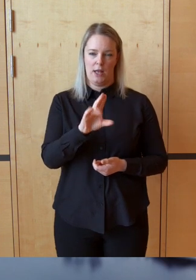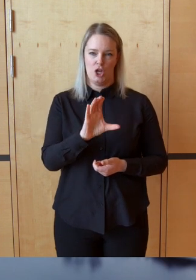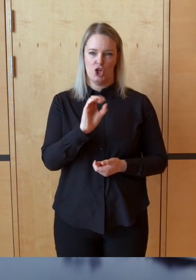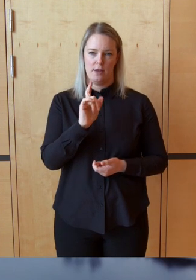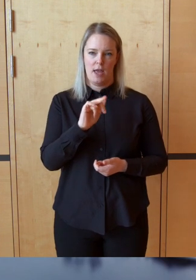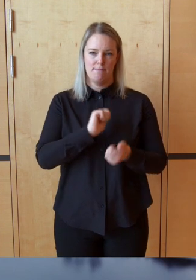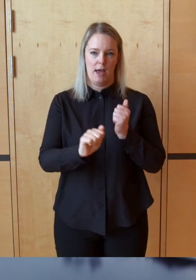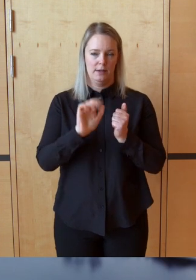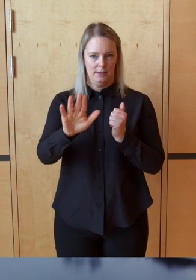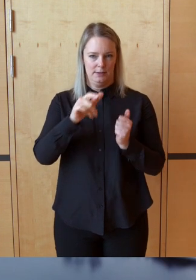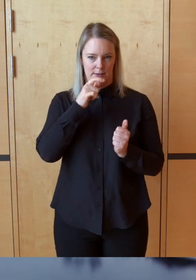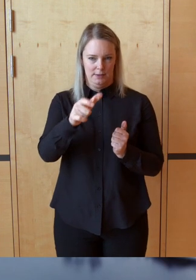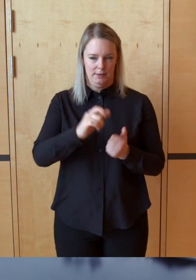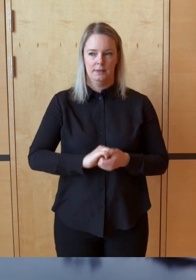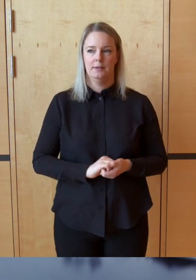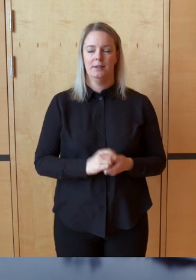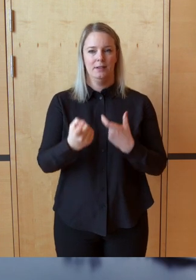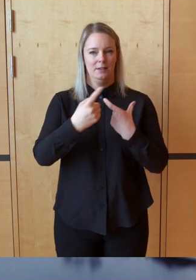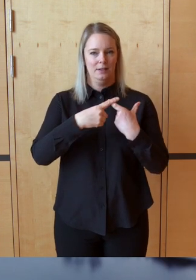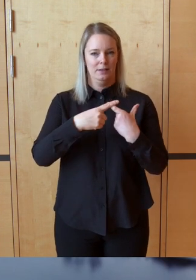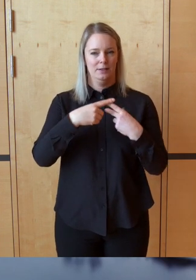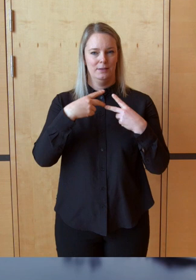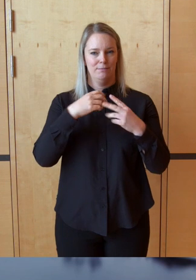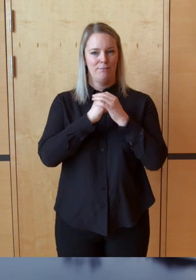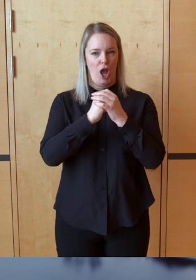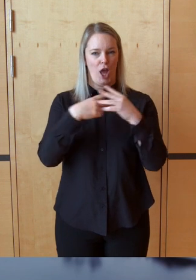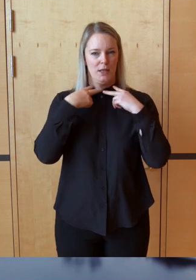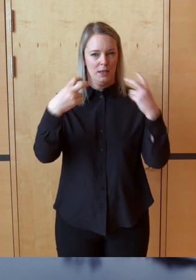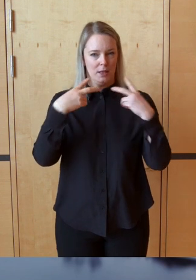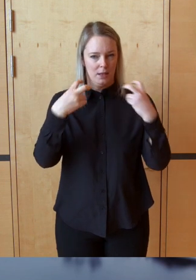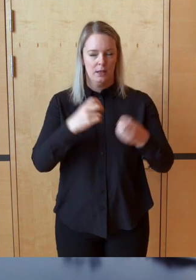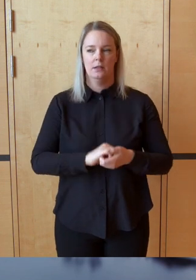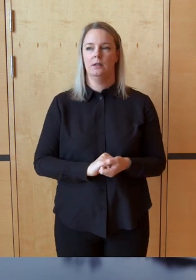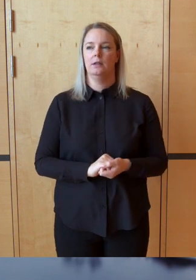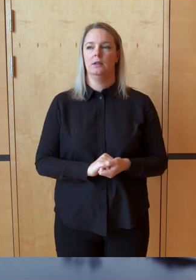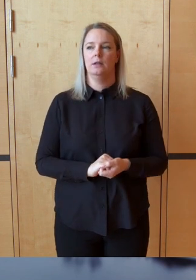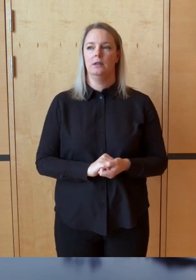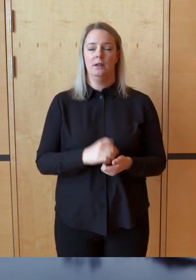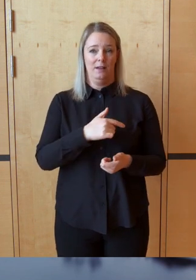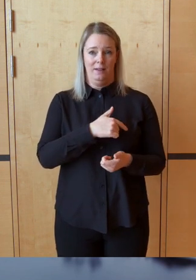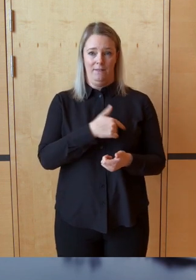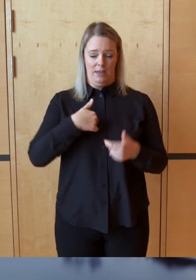Vad gäller Böneutrop Jag förstår inte Vi har ju religionsfrihet i det här landet